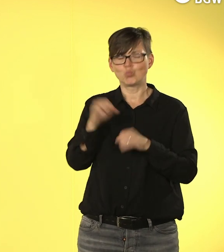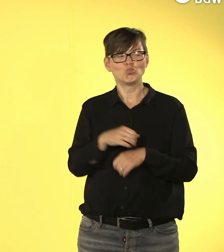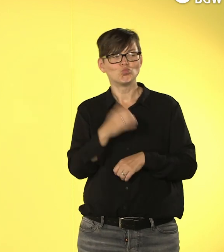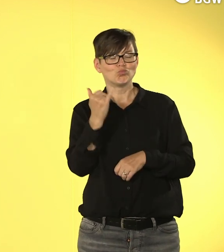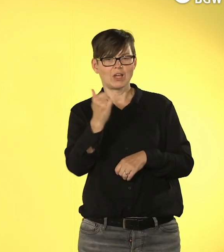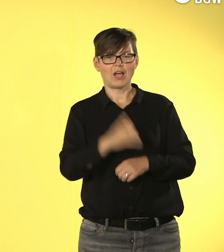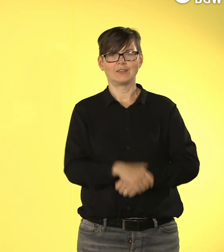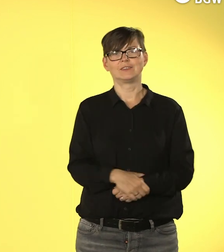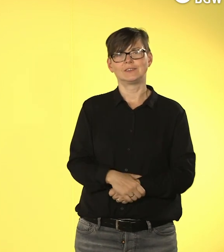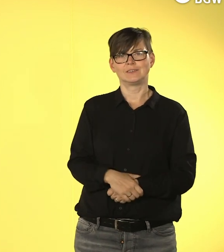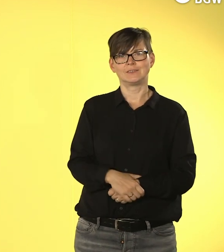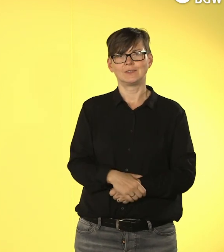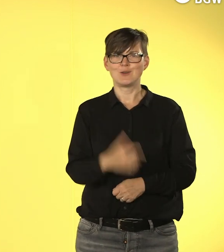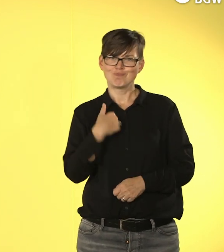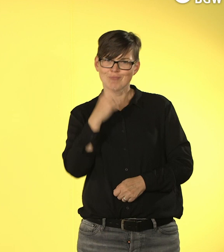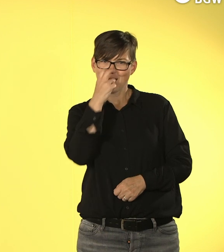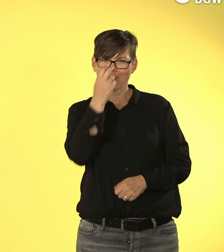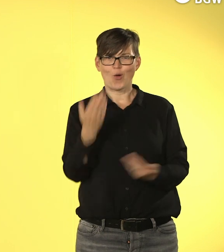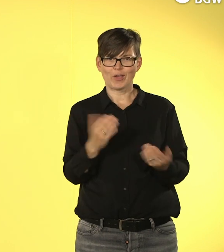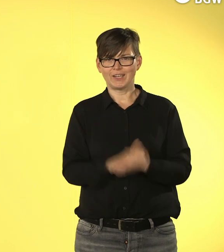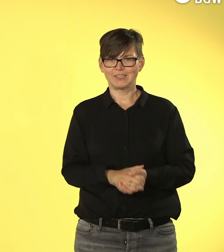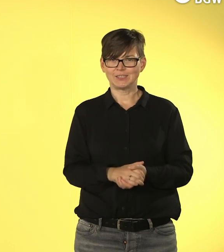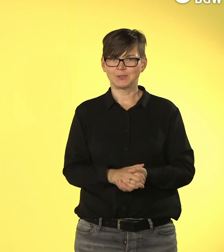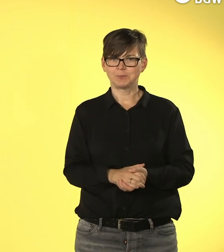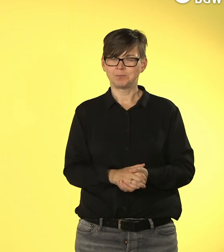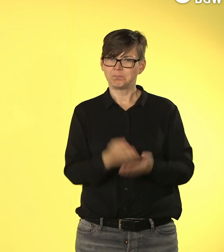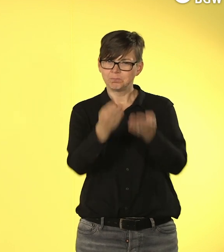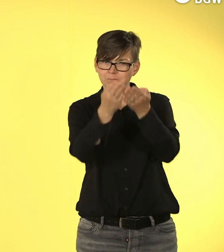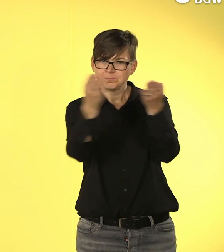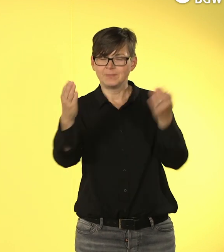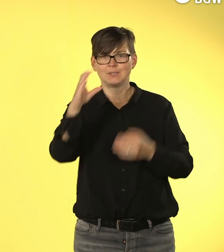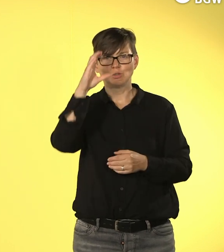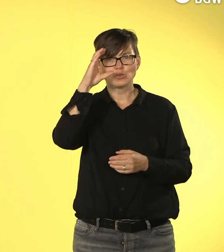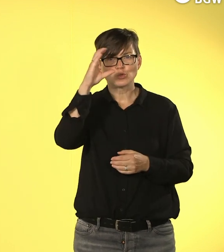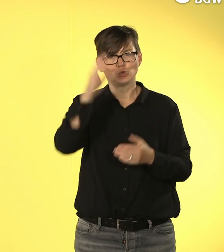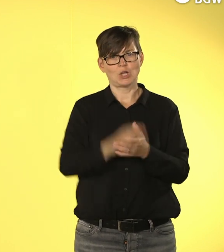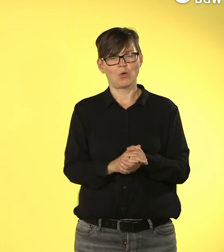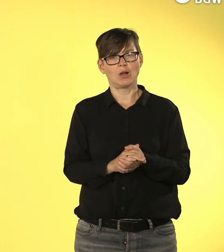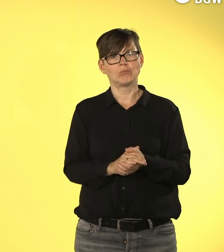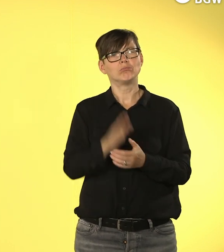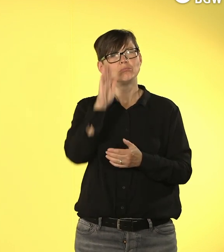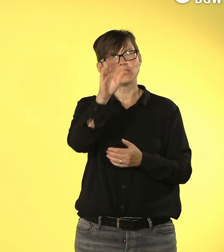Seid ihr im Laufe eures Berufslebens